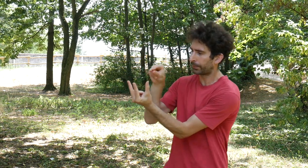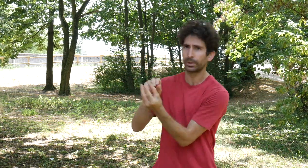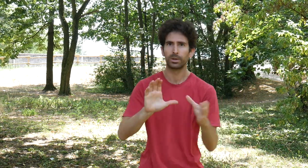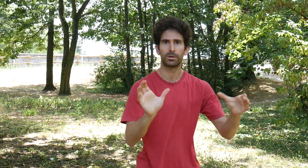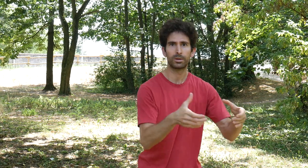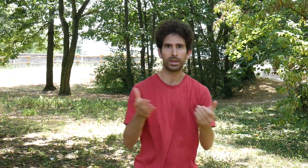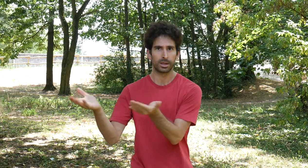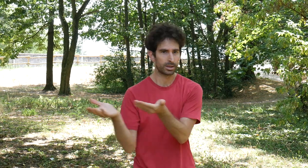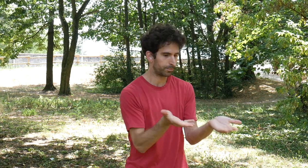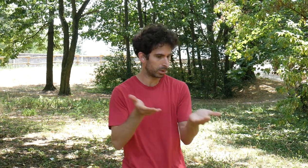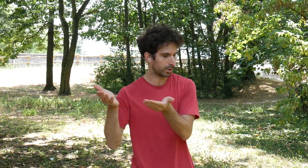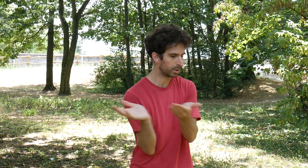et ramener leur nectar à la ruche.